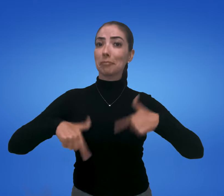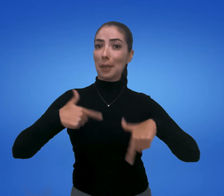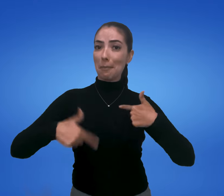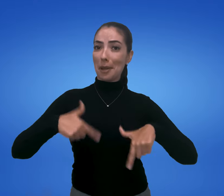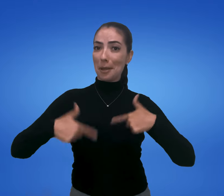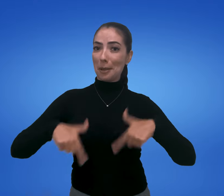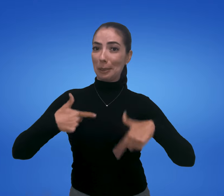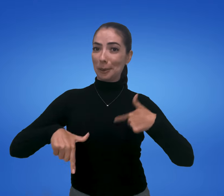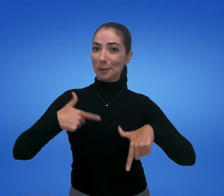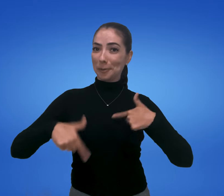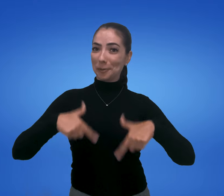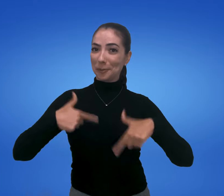"trabalhar